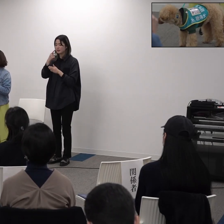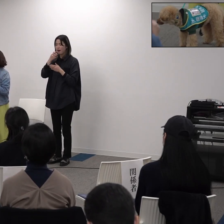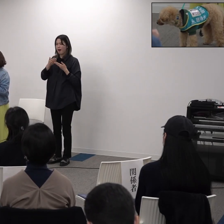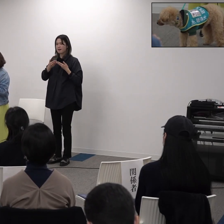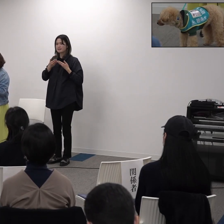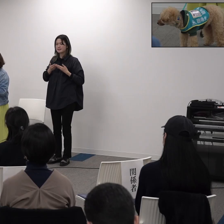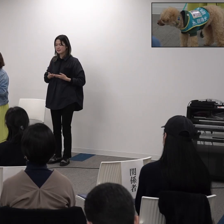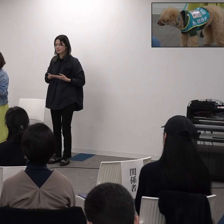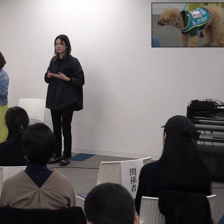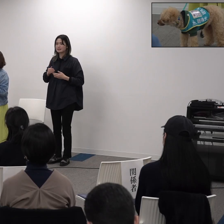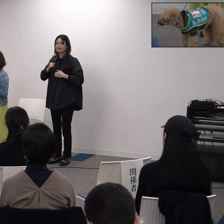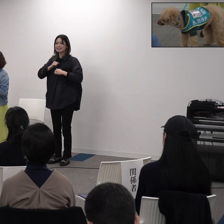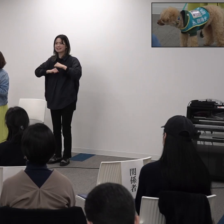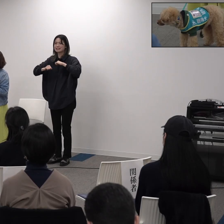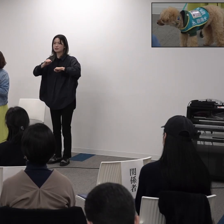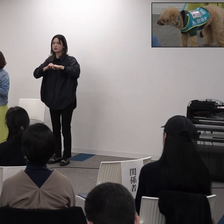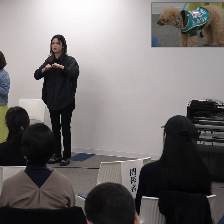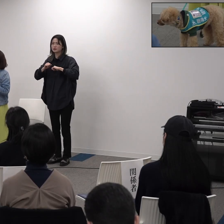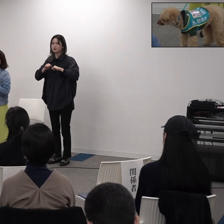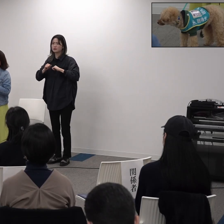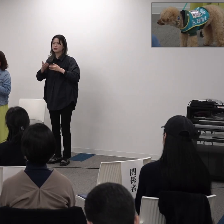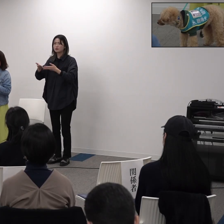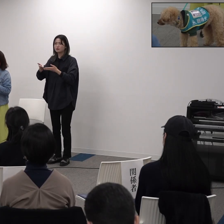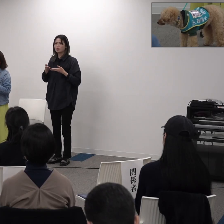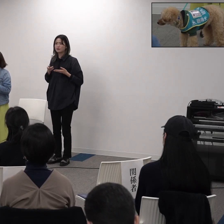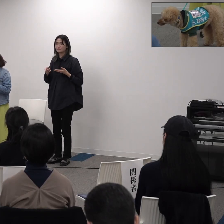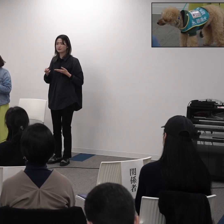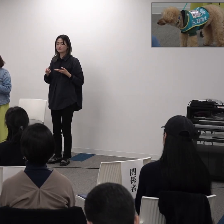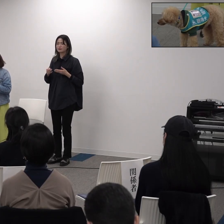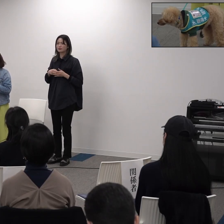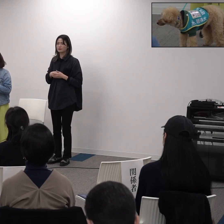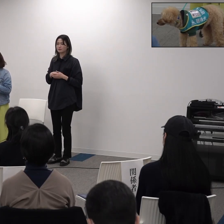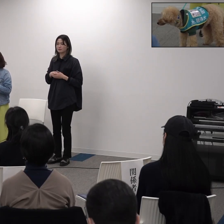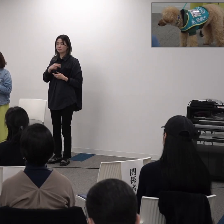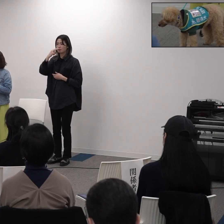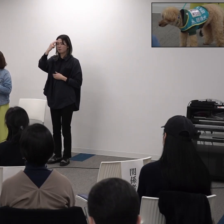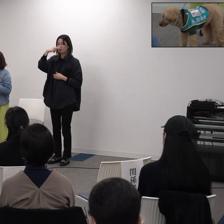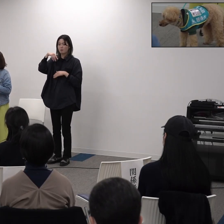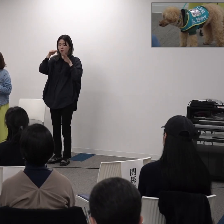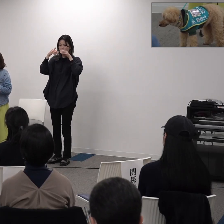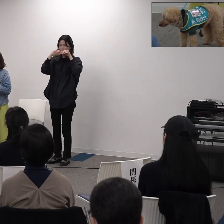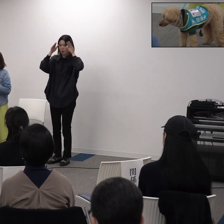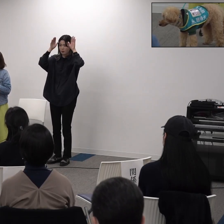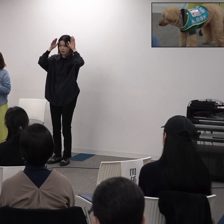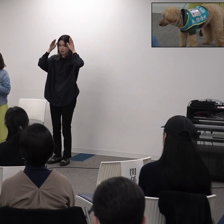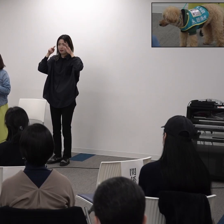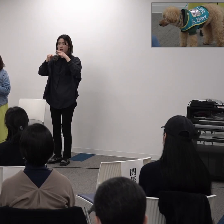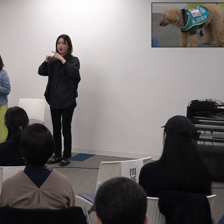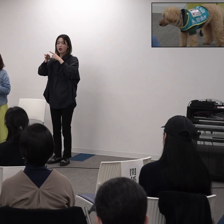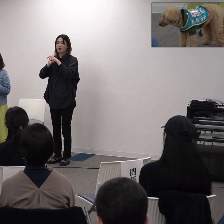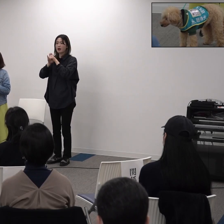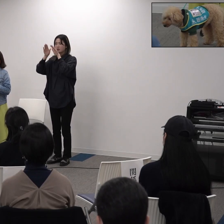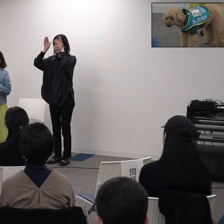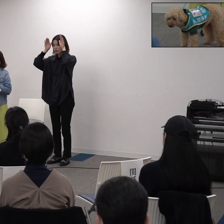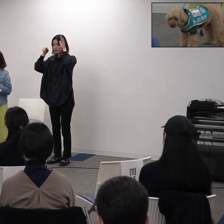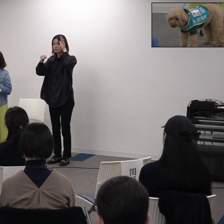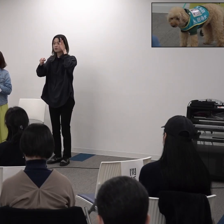それも聴導犬の大きな役割です 盲導犬や介助犬と比べて聴導犬は自分から動くんです